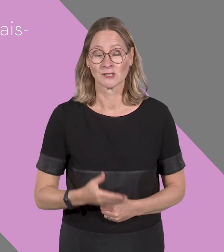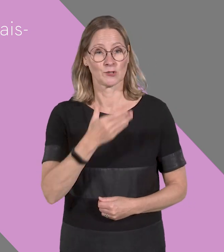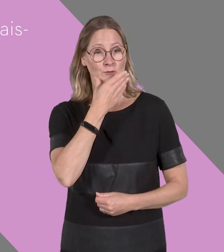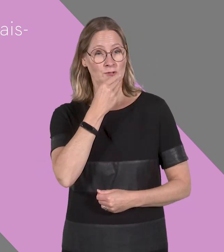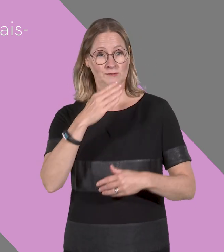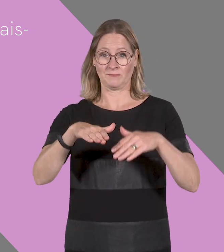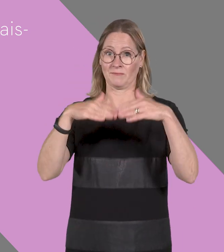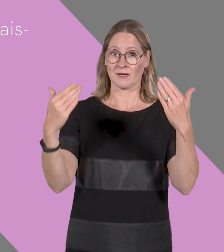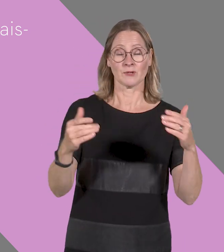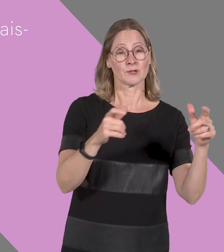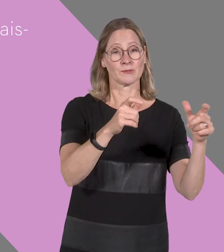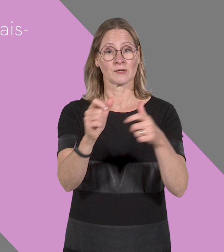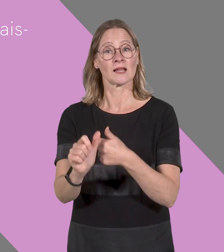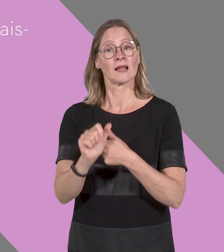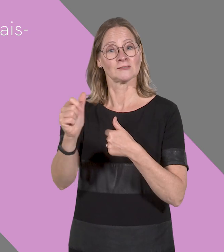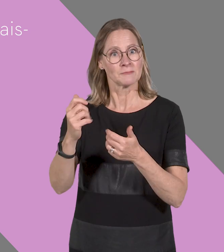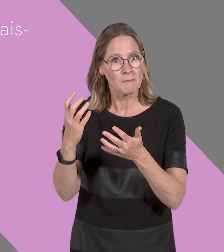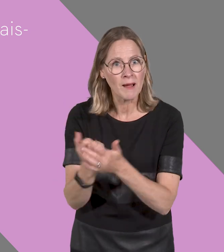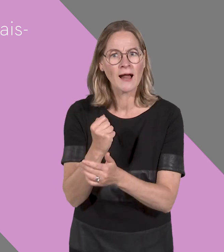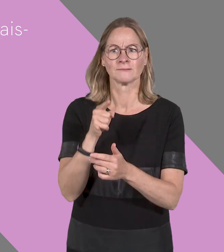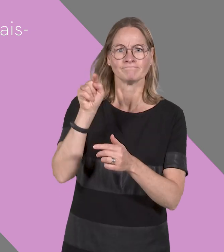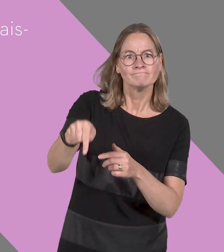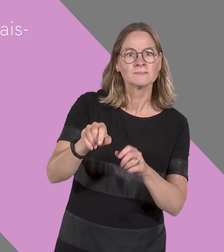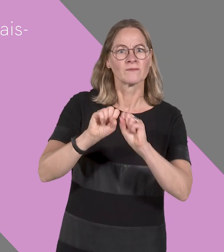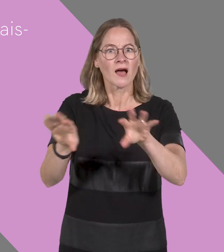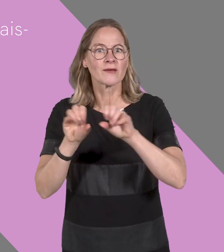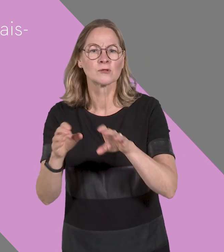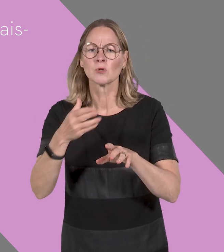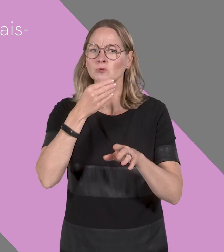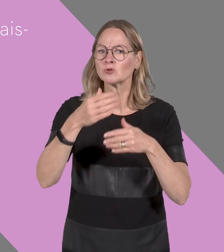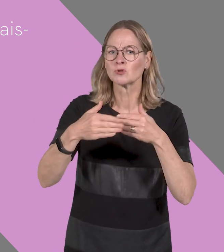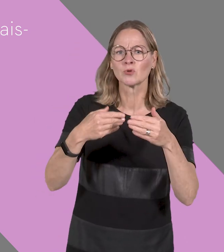Nuorisopäivillä yhdistysten edustajat pääsevät vaikuttamaan nuorisotyöhön -